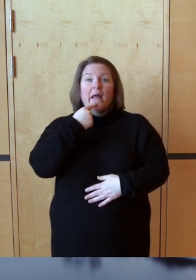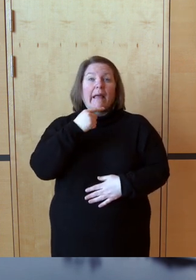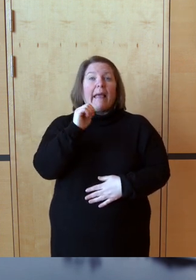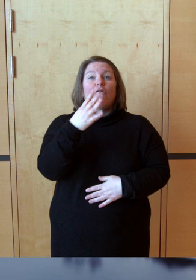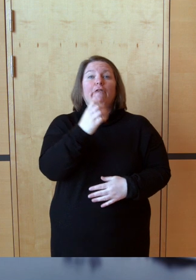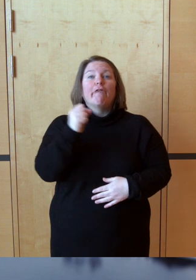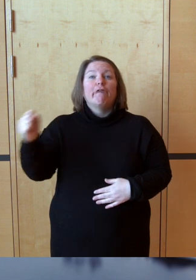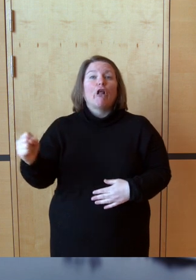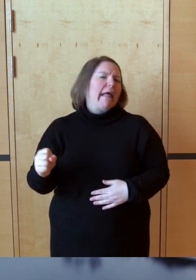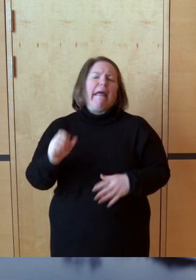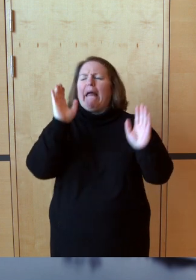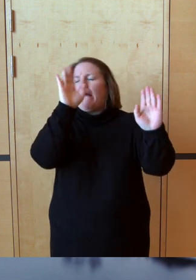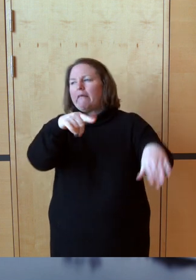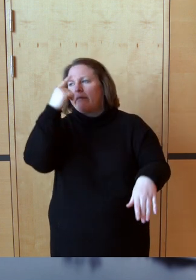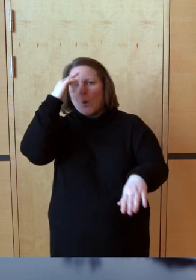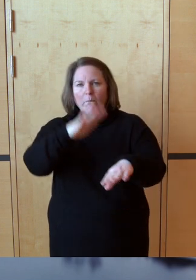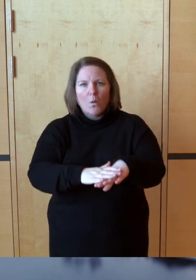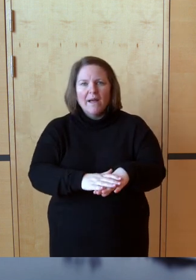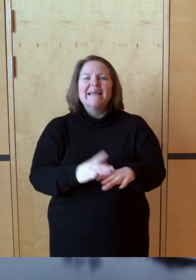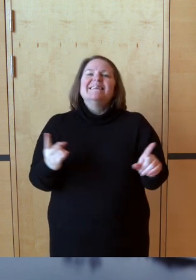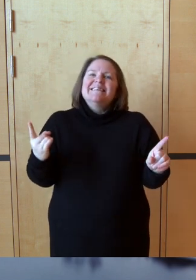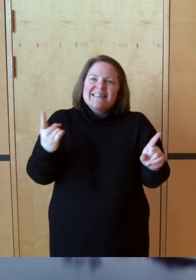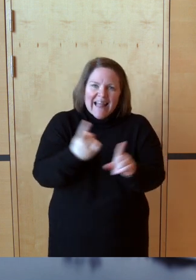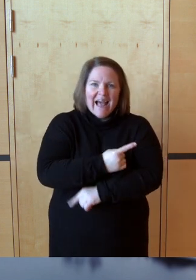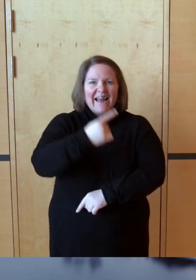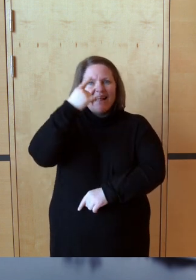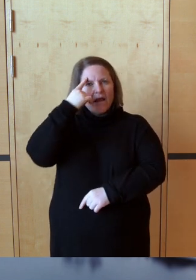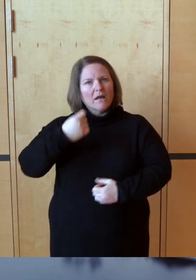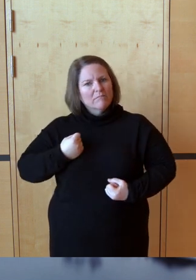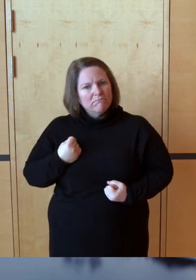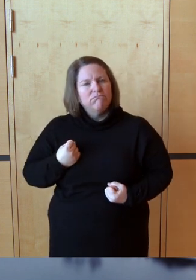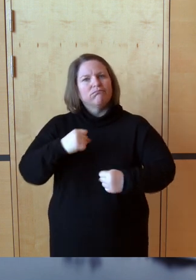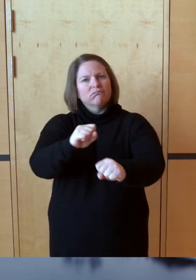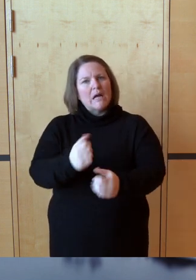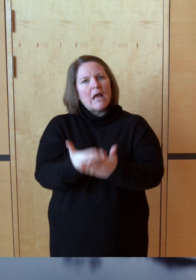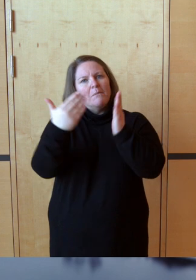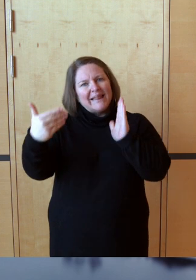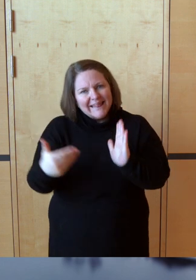Ska ingen tro på istället torsdag honom och assisterade och hjälpte till i det här påverkar